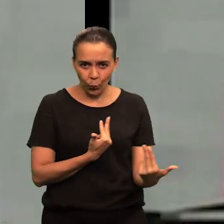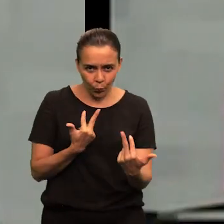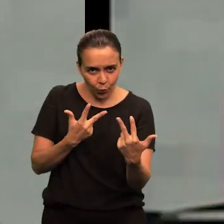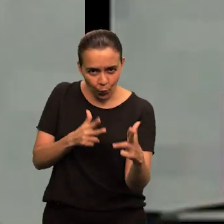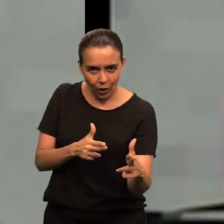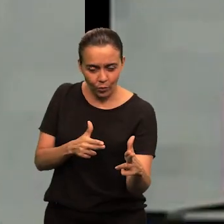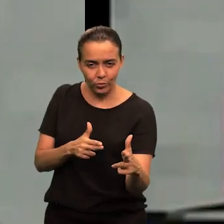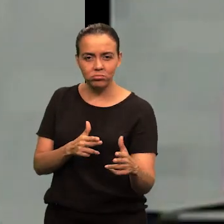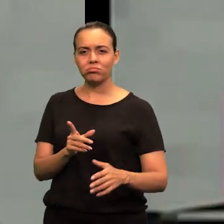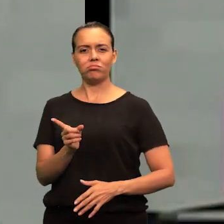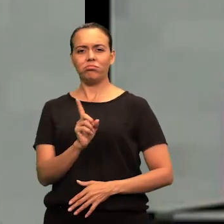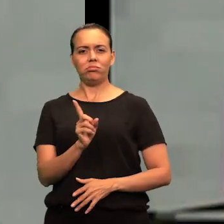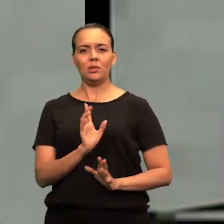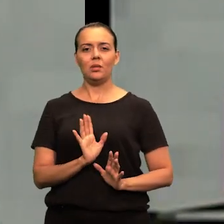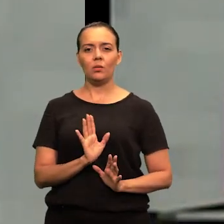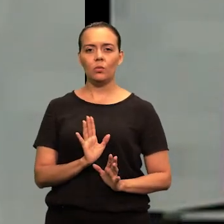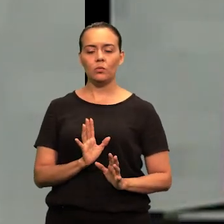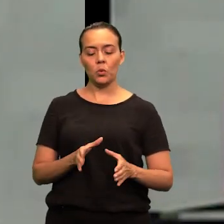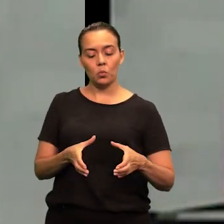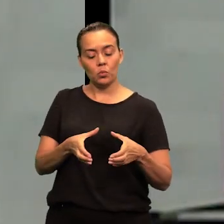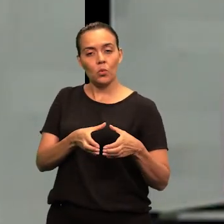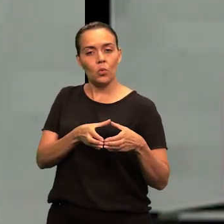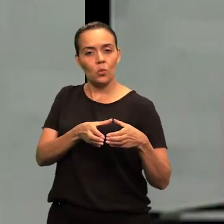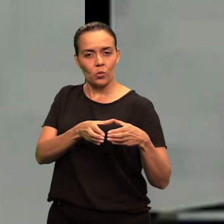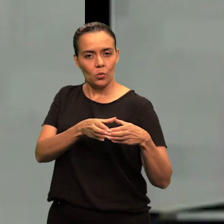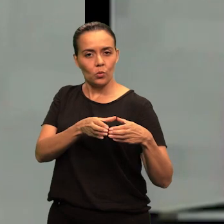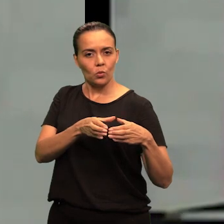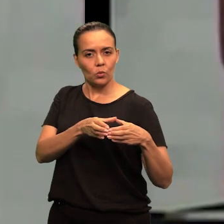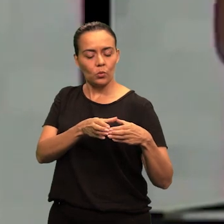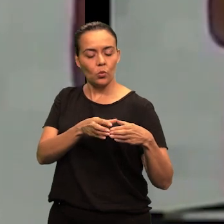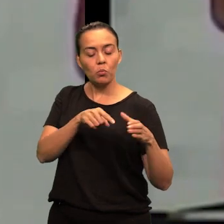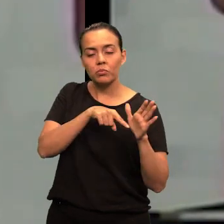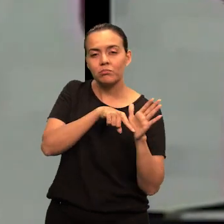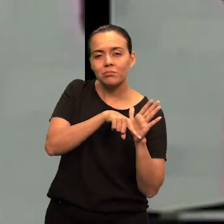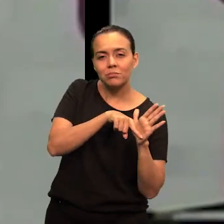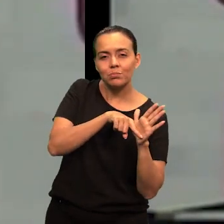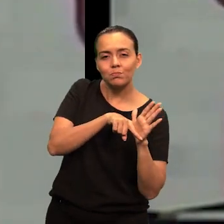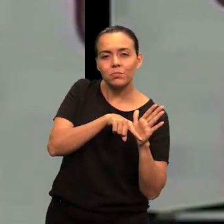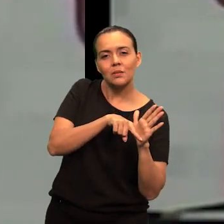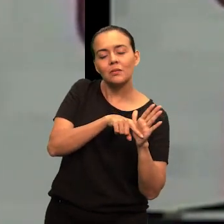Portanto, não há nenhum grupo que tenha podido se especializar